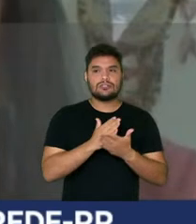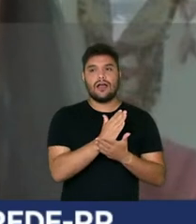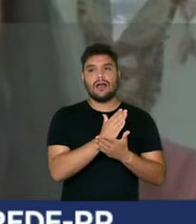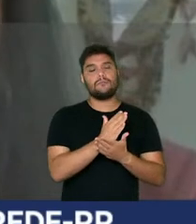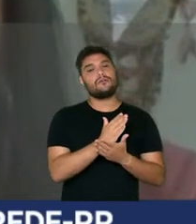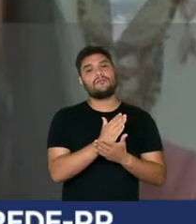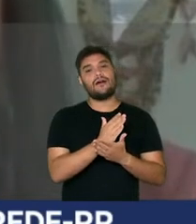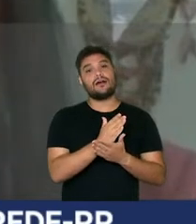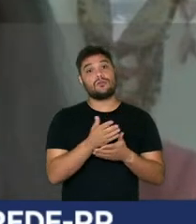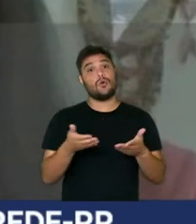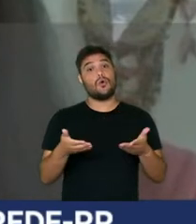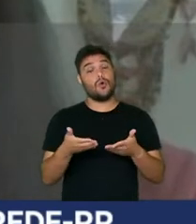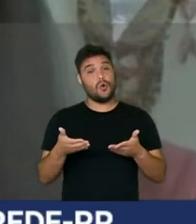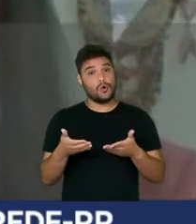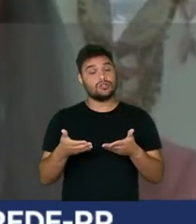É A CULTURA. PARABÉNS, EU ESPERO QUE SEJA APROVADO HOJE